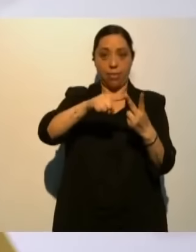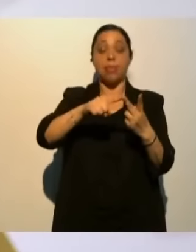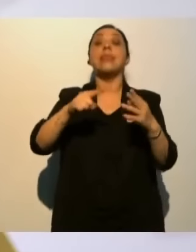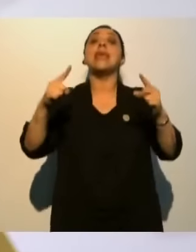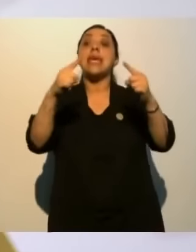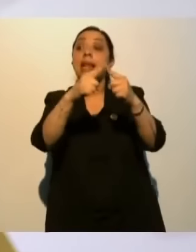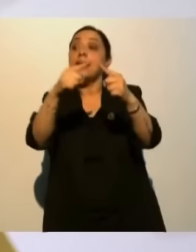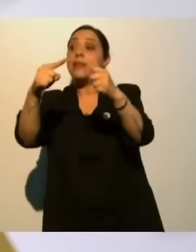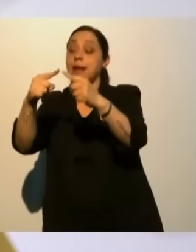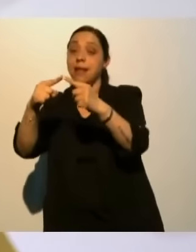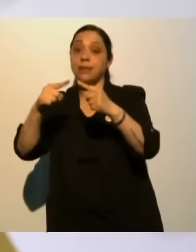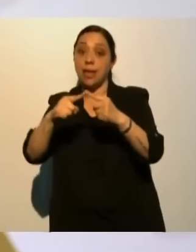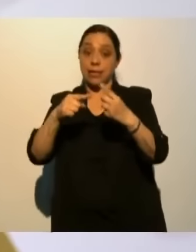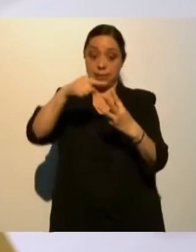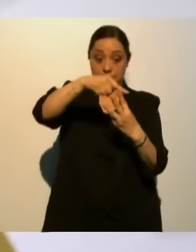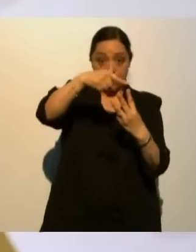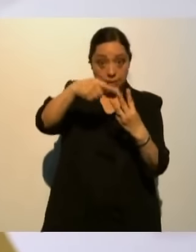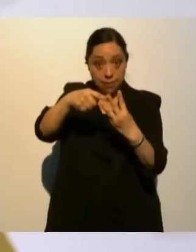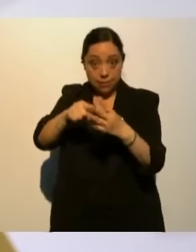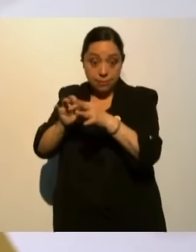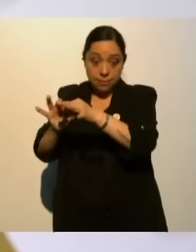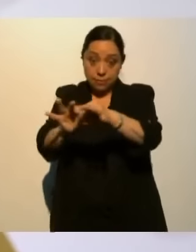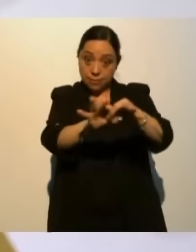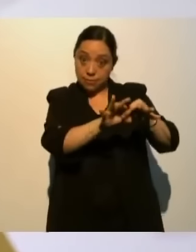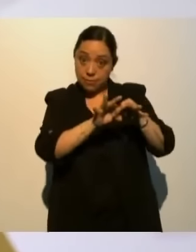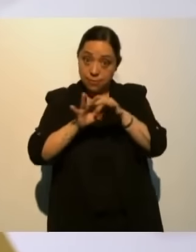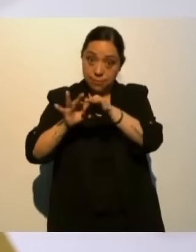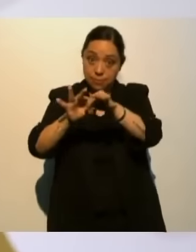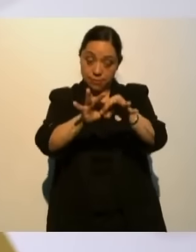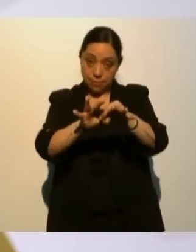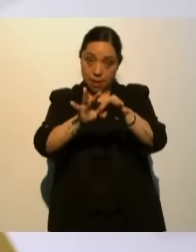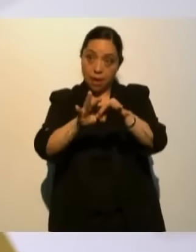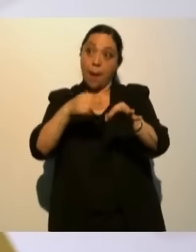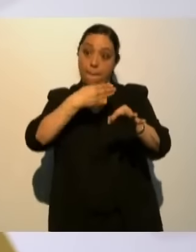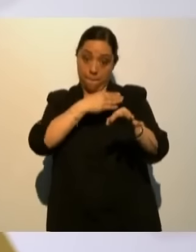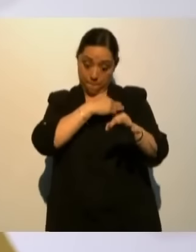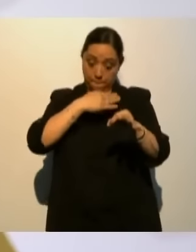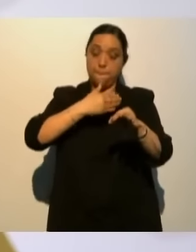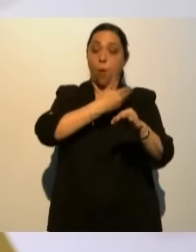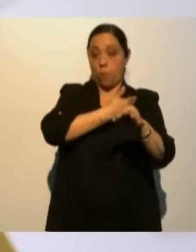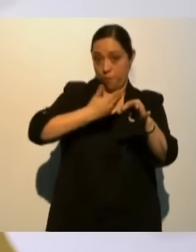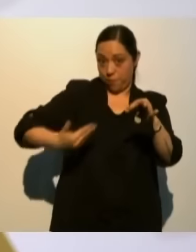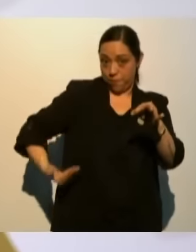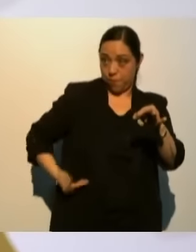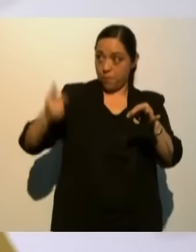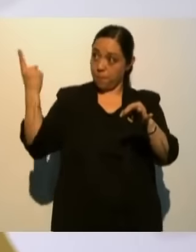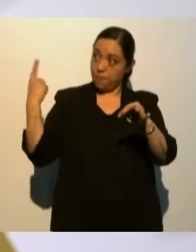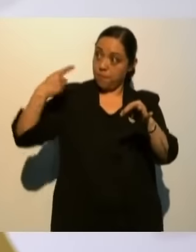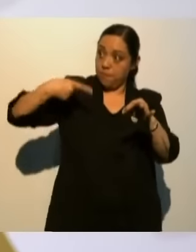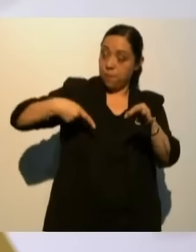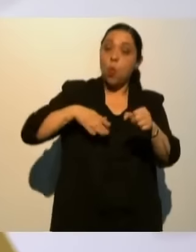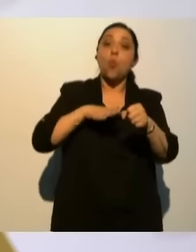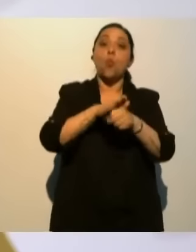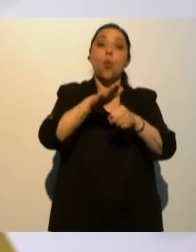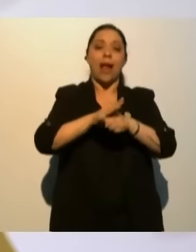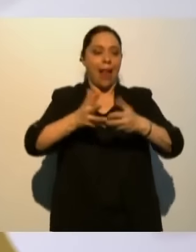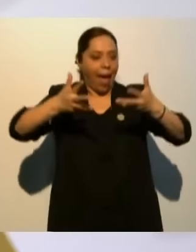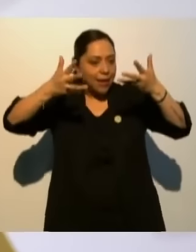implementamos por instrucción de la presidenta de México la acción social si al desarme si a la